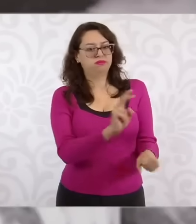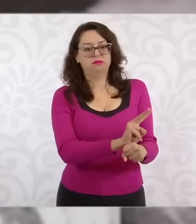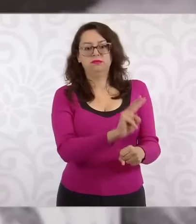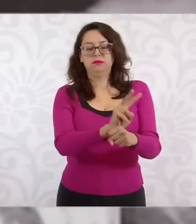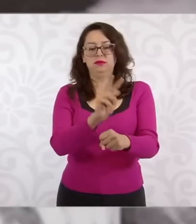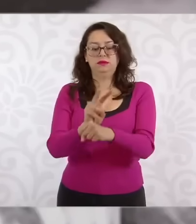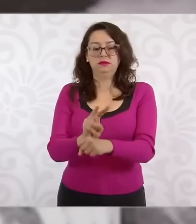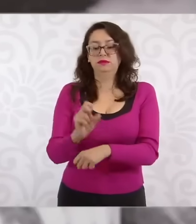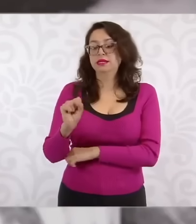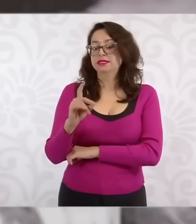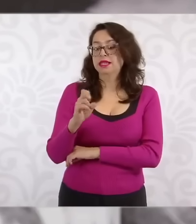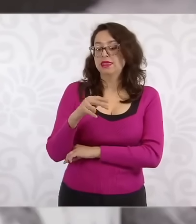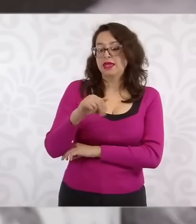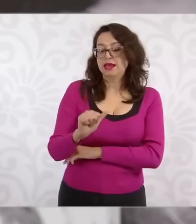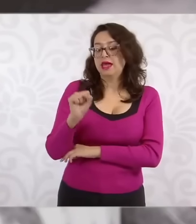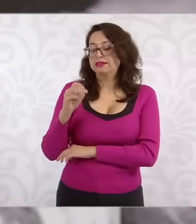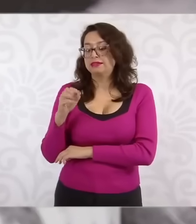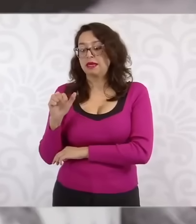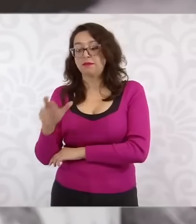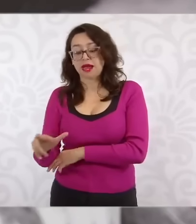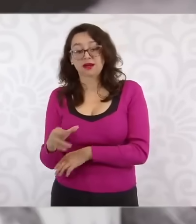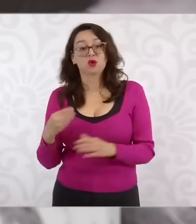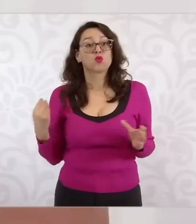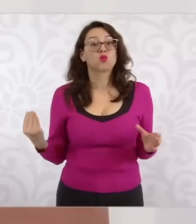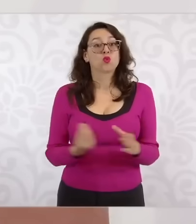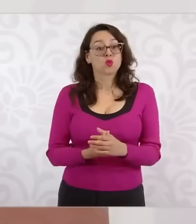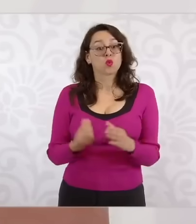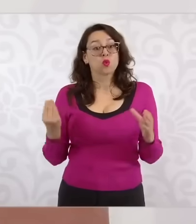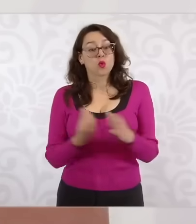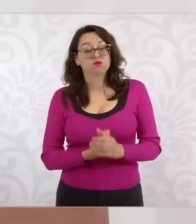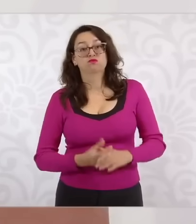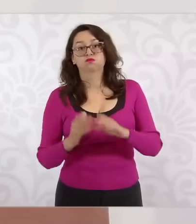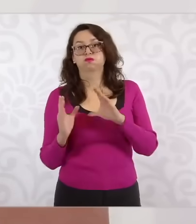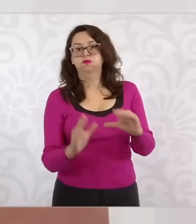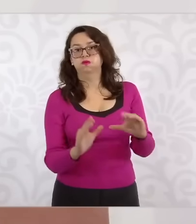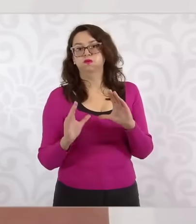Nacional y la Secretaría de Marina capacitan de manera constante a la a la policía estatal para